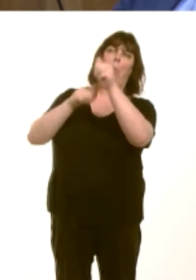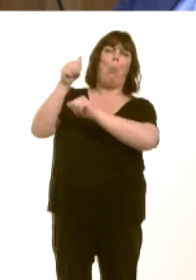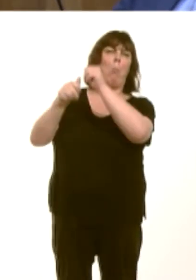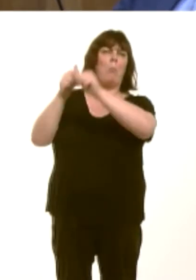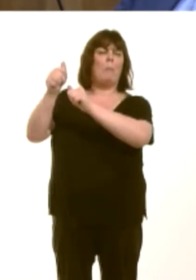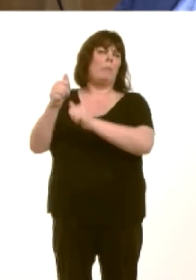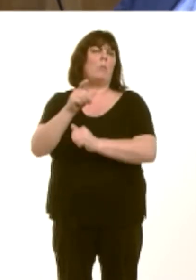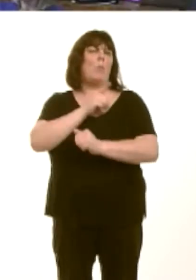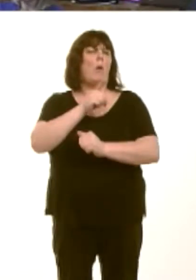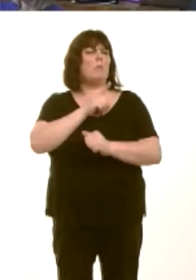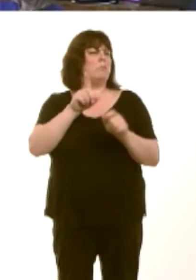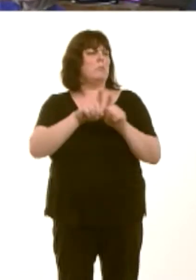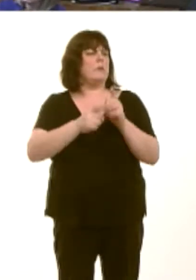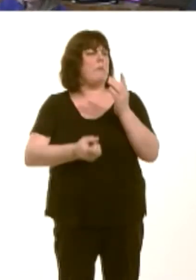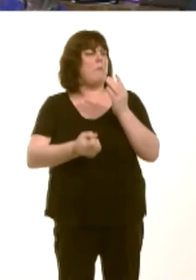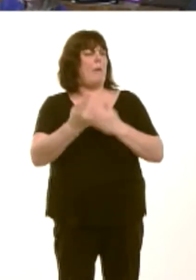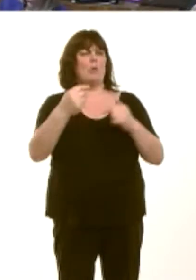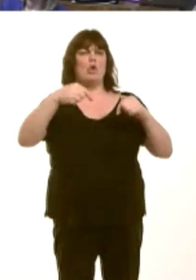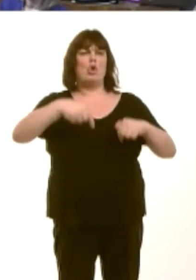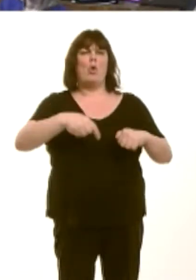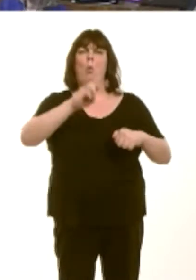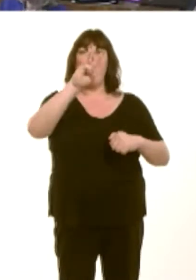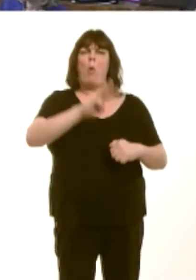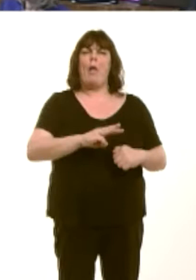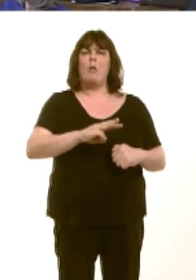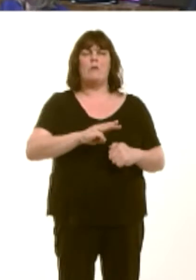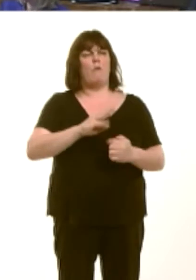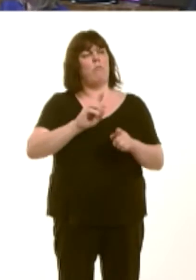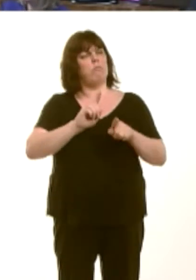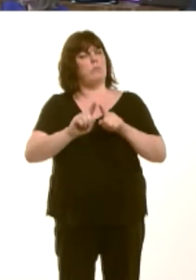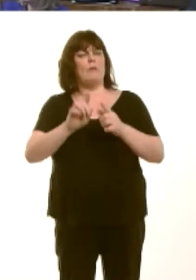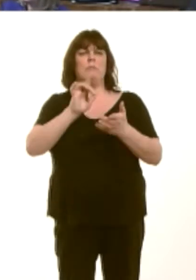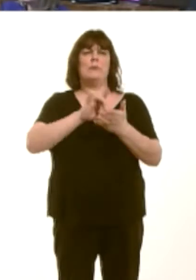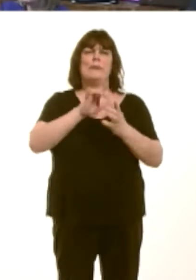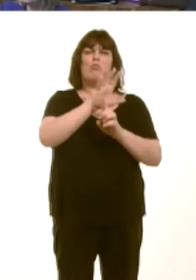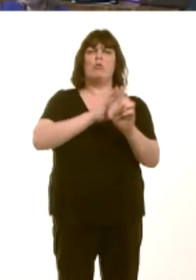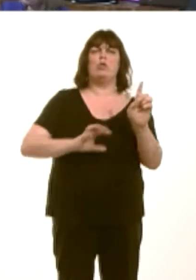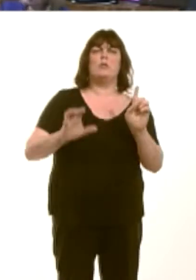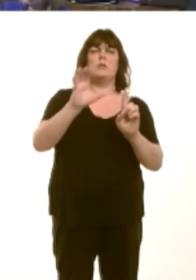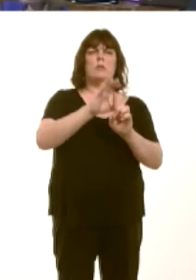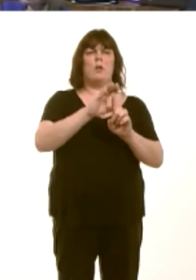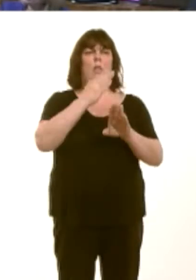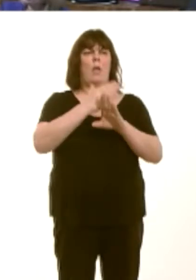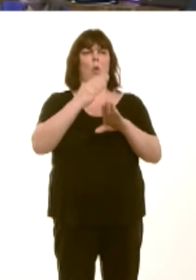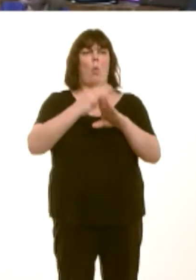Nid oes reswm pam na ddylaiír rhanbarthau dinesig yng Nghymru wneud yr un peth, aíu